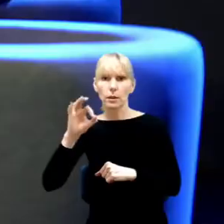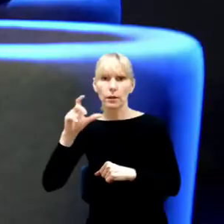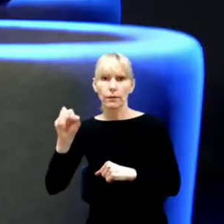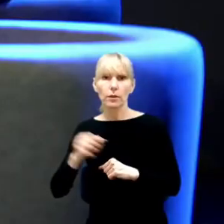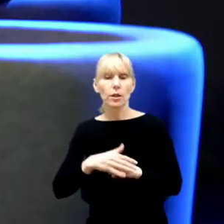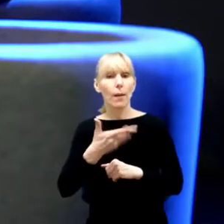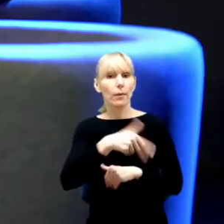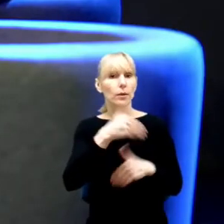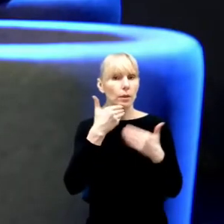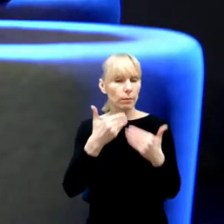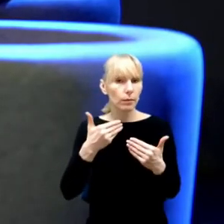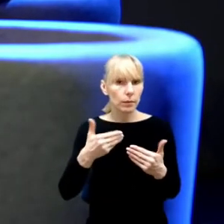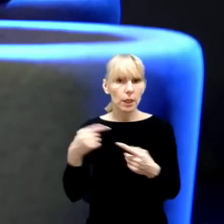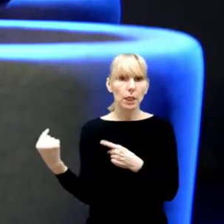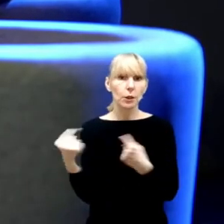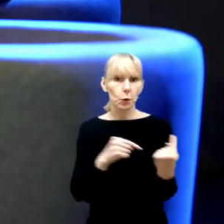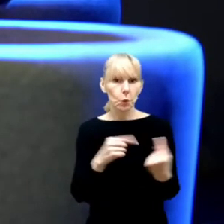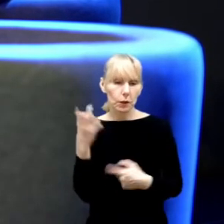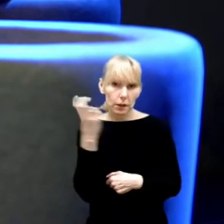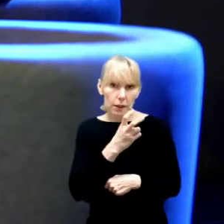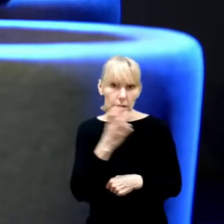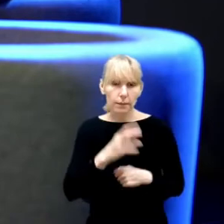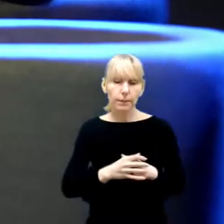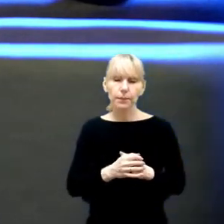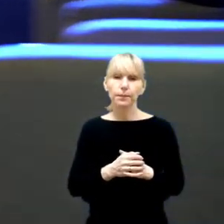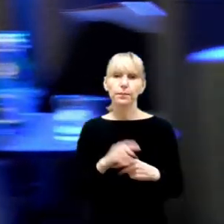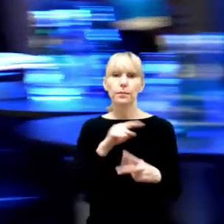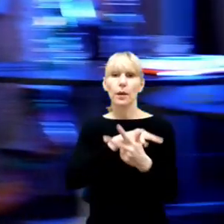i odniosę się do trzech wątków, które się tutaj pojawiły.